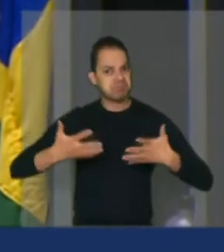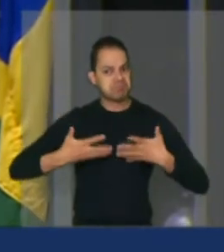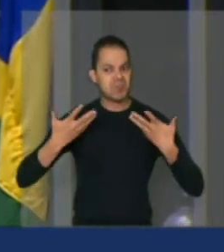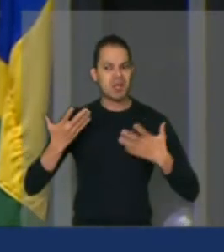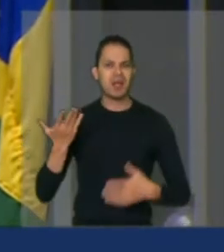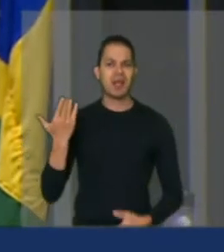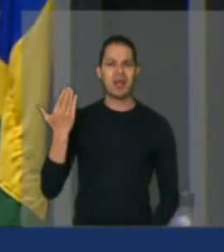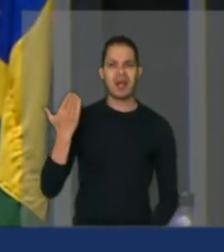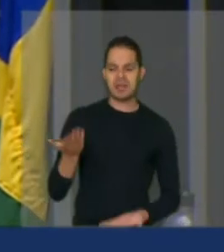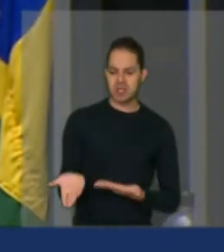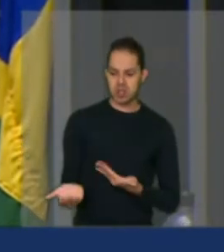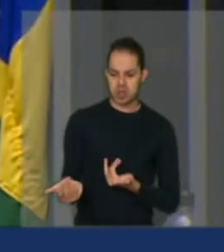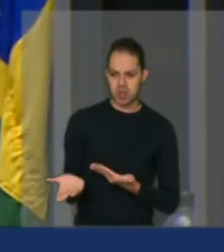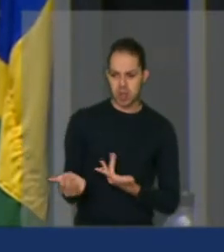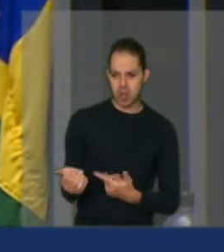SUA JUVENTUDE, ELE PARTICIPAVA DOS MOVIMENTOS POLÍTICOS,